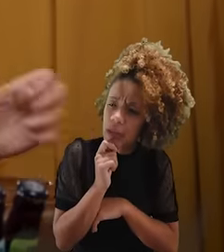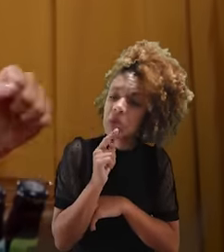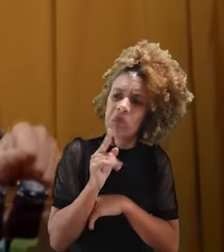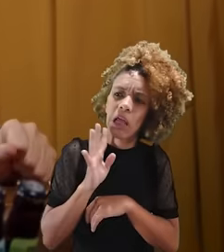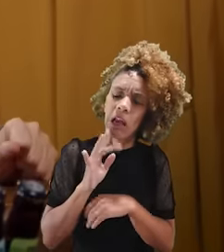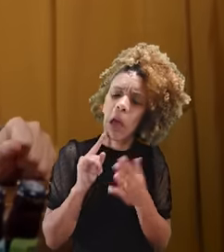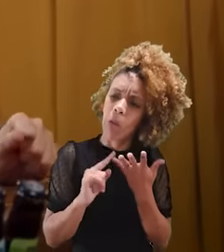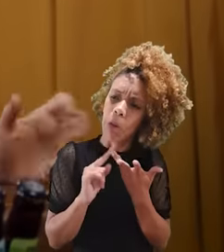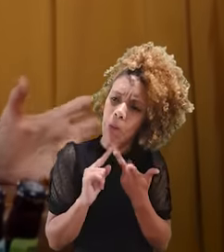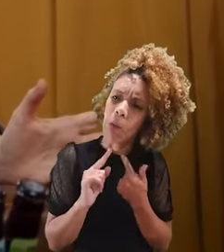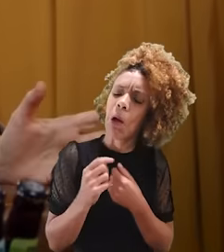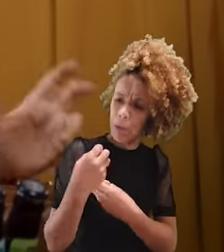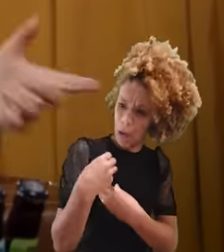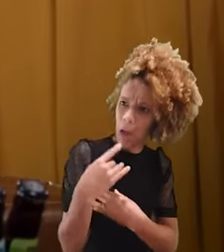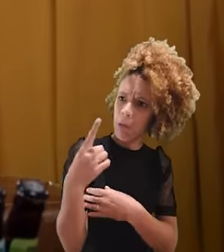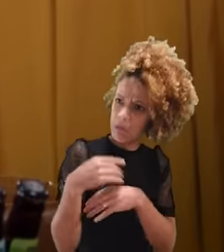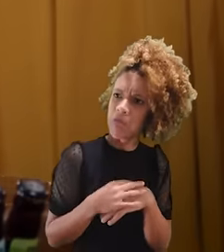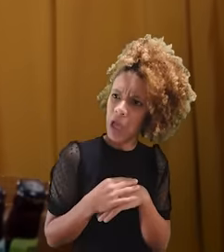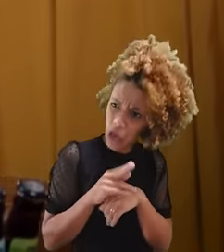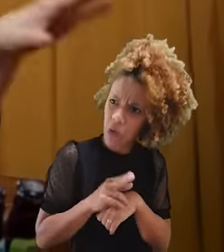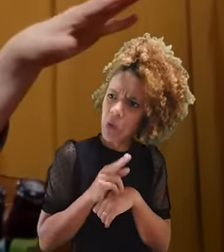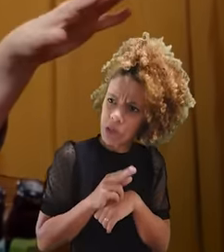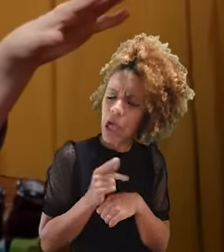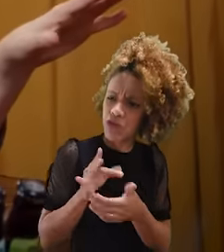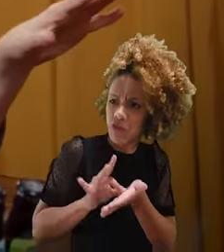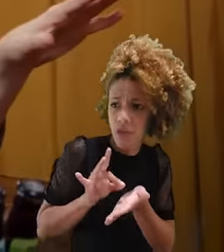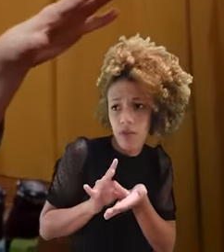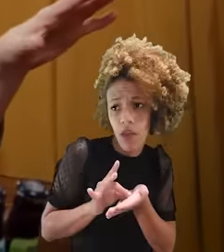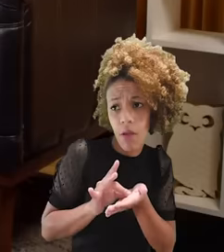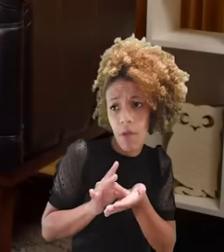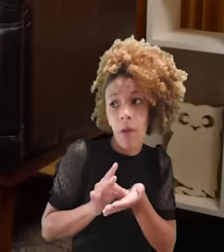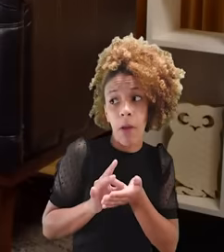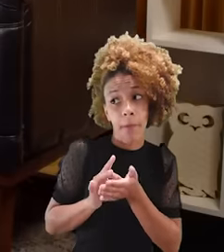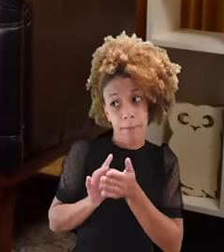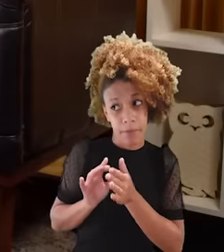que eu aprendi com você hoje então eu vou usar nas minhas tudo verdade tá aí tá aí qu da M você não